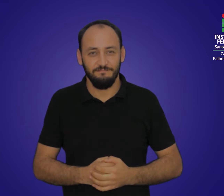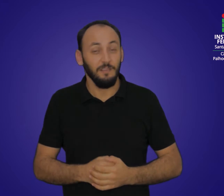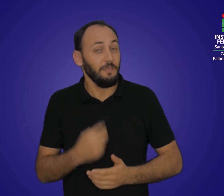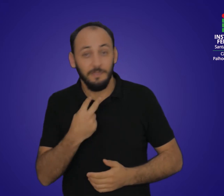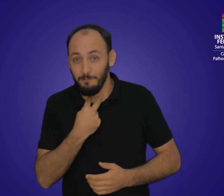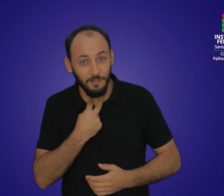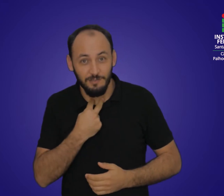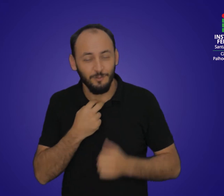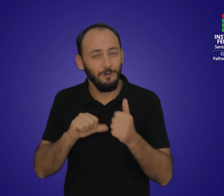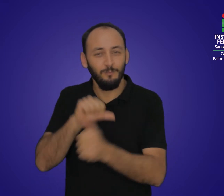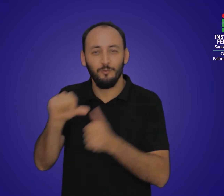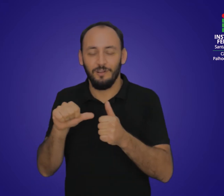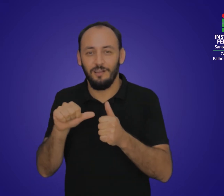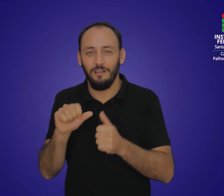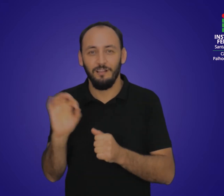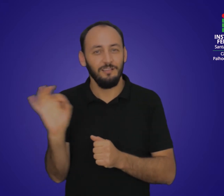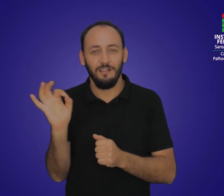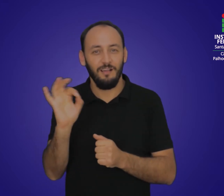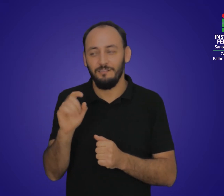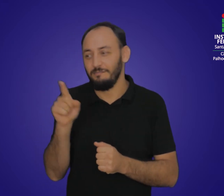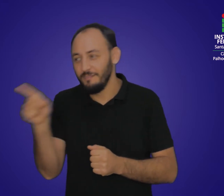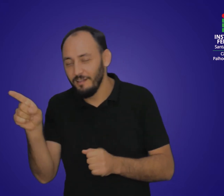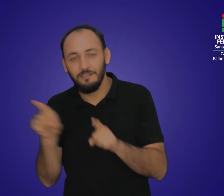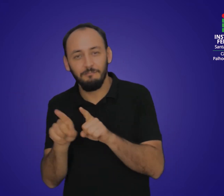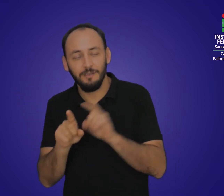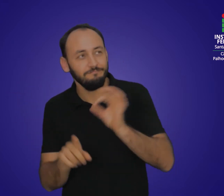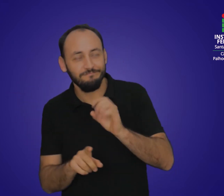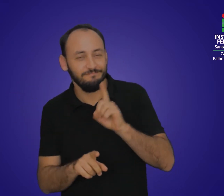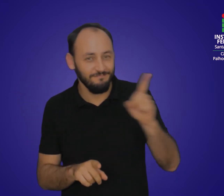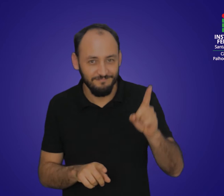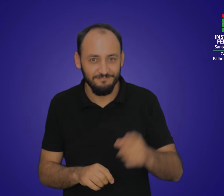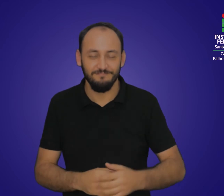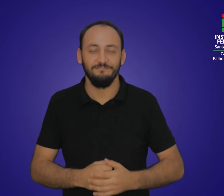Ela entende que não é possível mudar isso nem de um lado nem do outro.